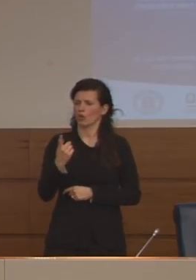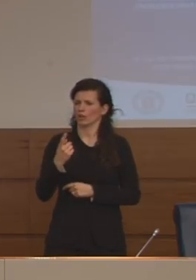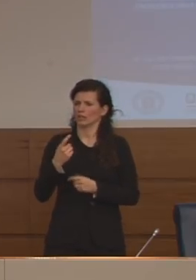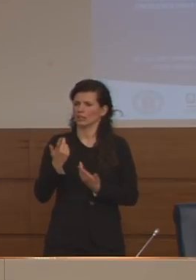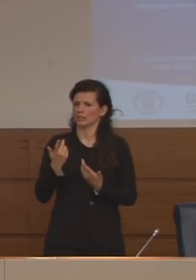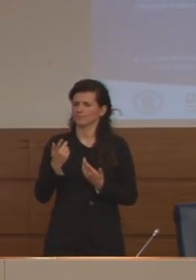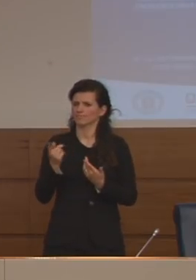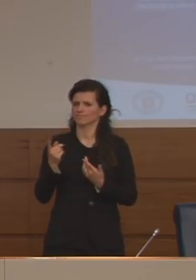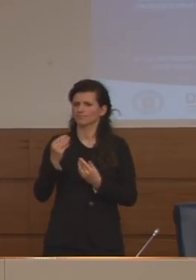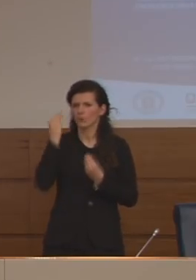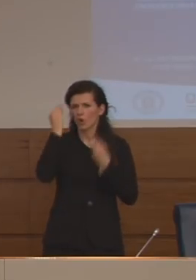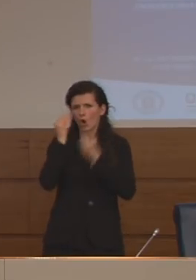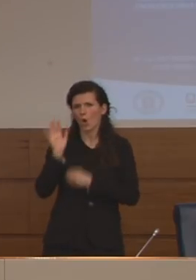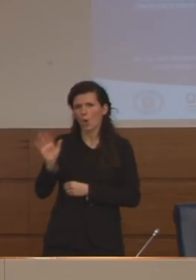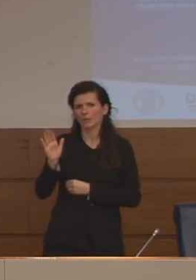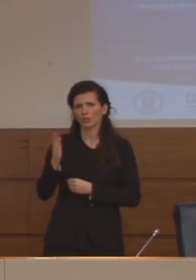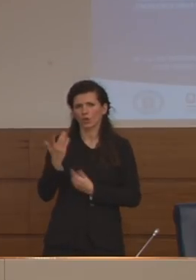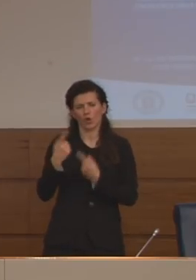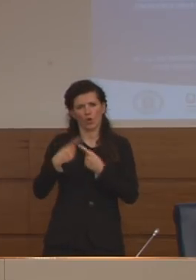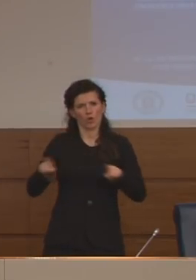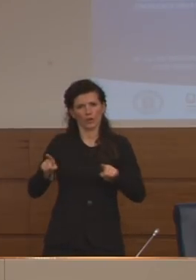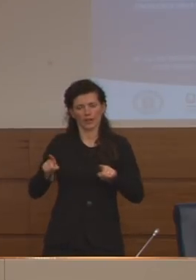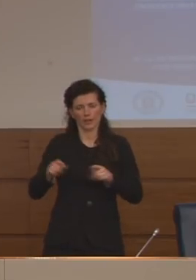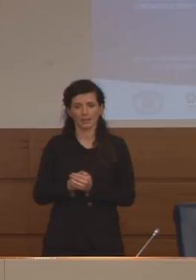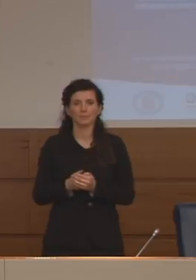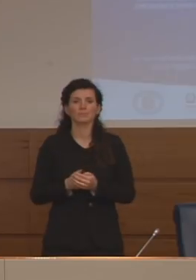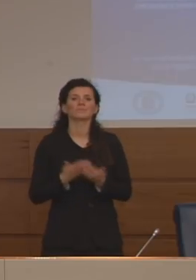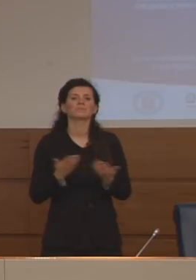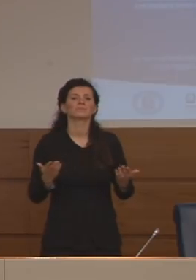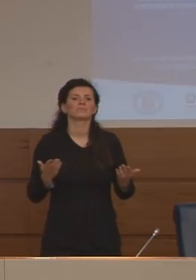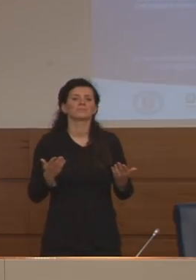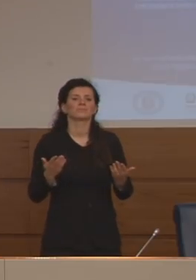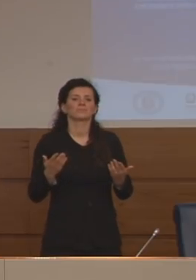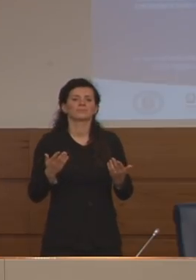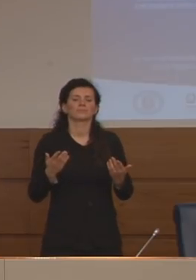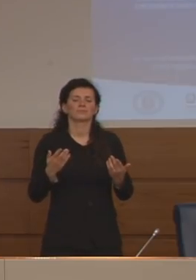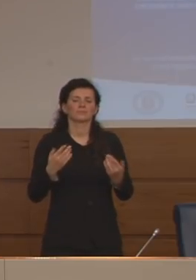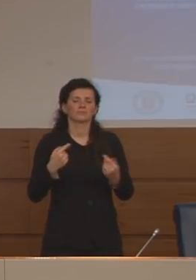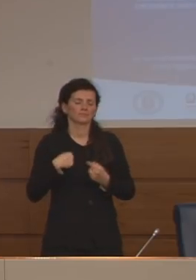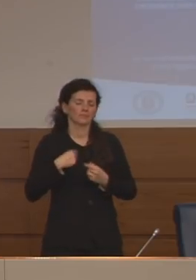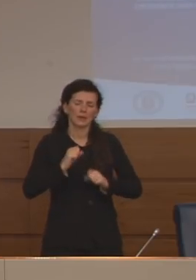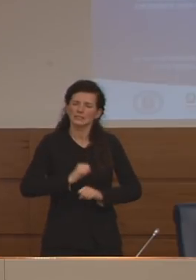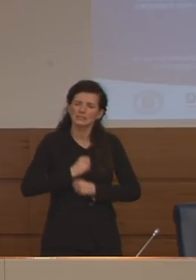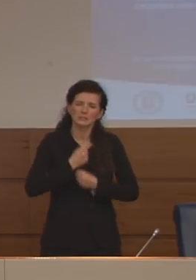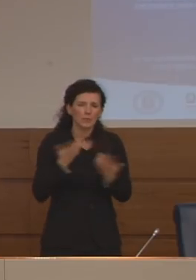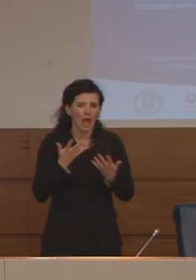Allora, mi dispiace essere stato nuovamente frainteso. Io avevo detto che